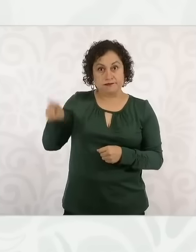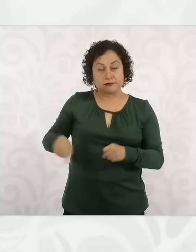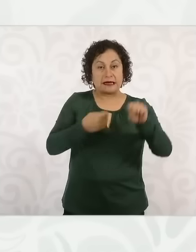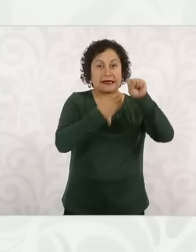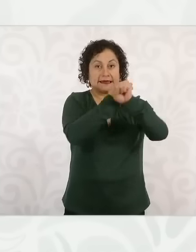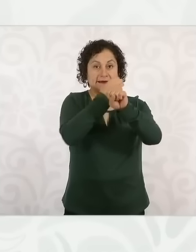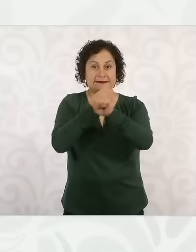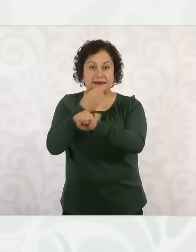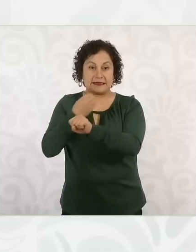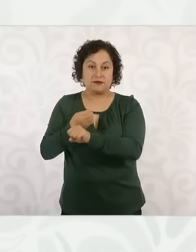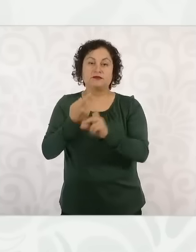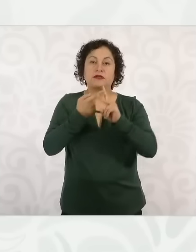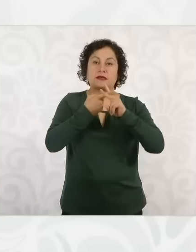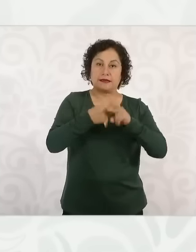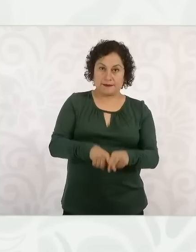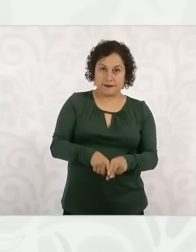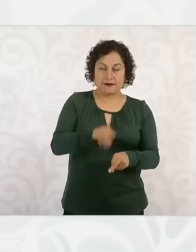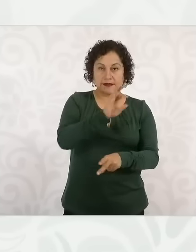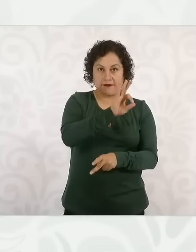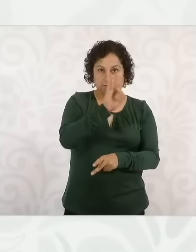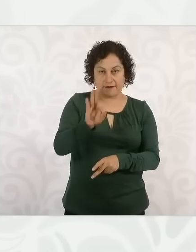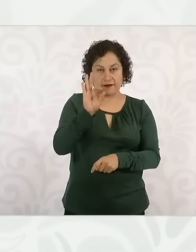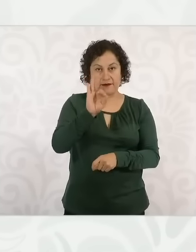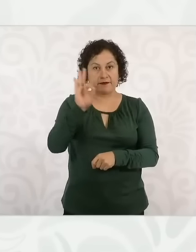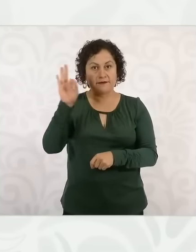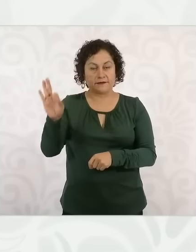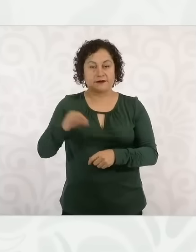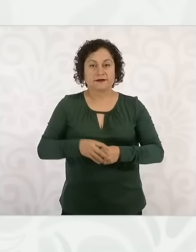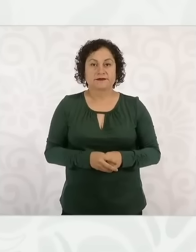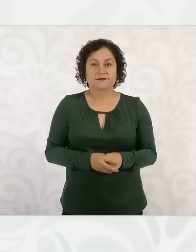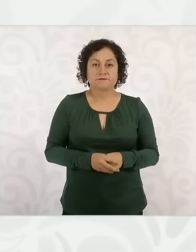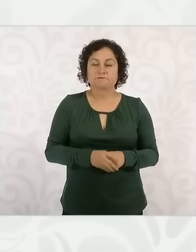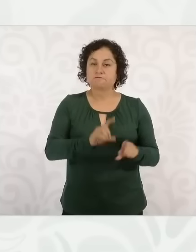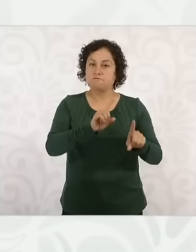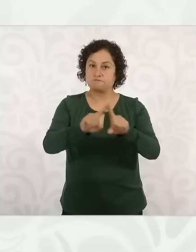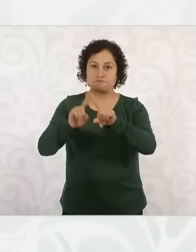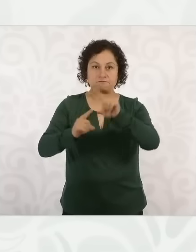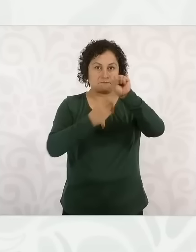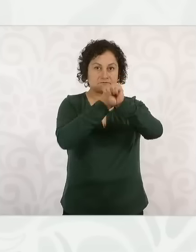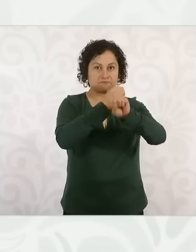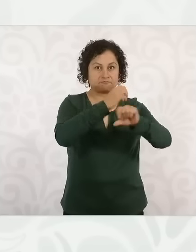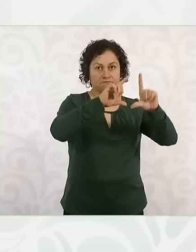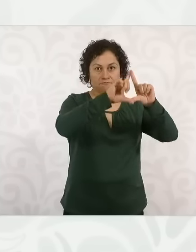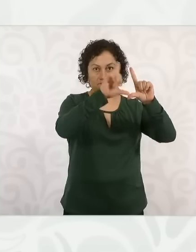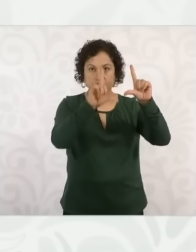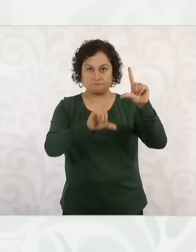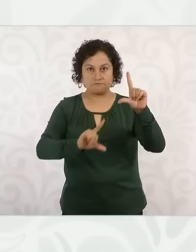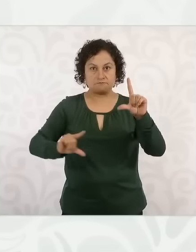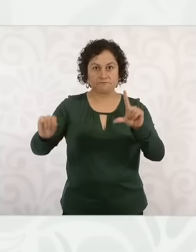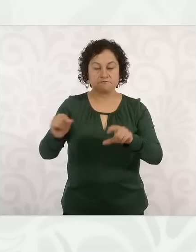de México, Michoacán, Nayarit, Puebla, San Luis Potosí, Sinaloa, Sonora, Tamaulipas, Tlazcala,